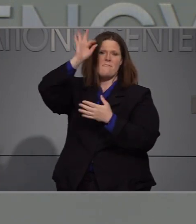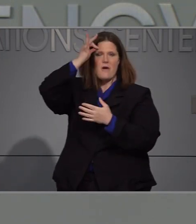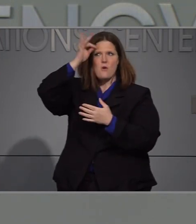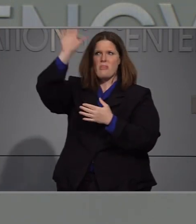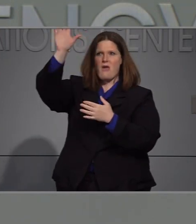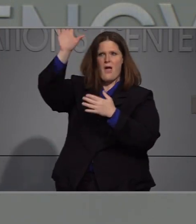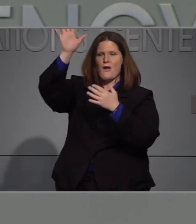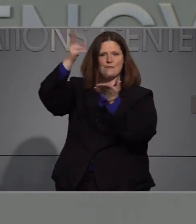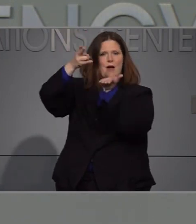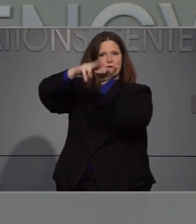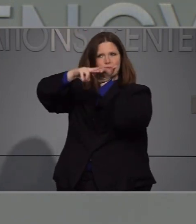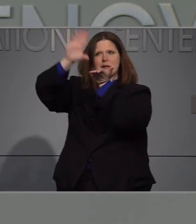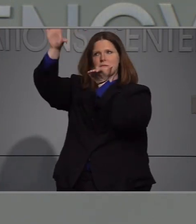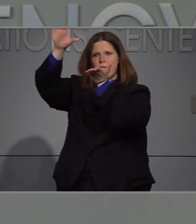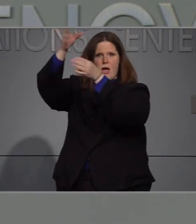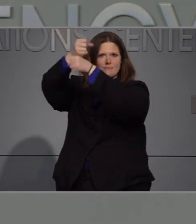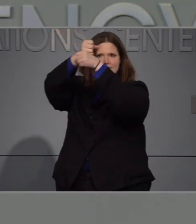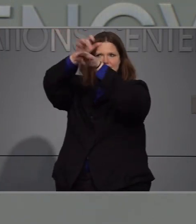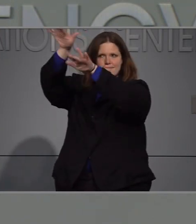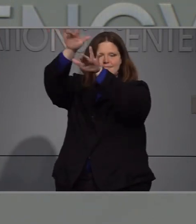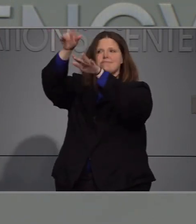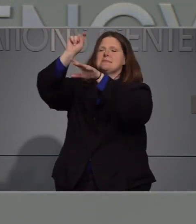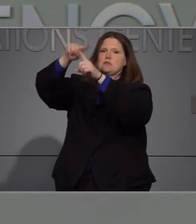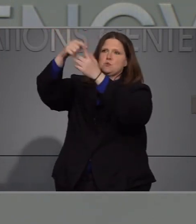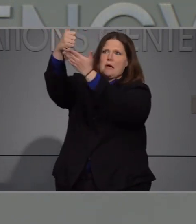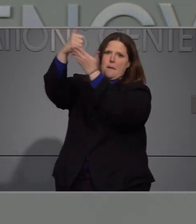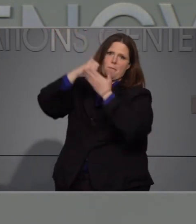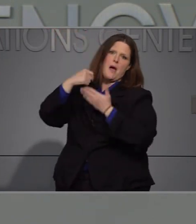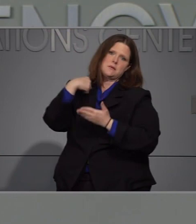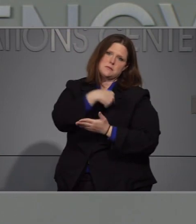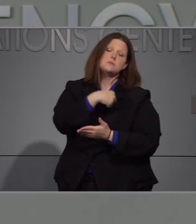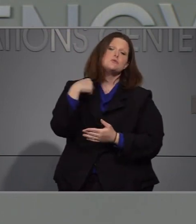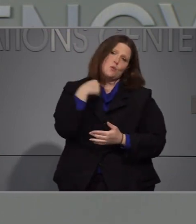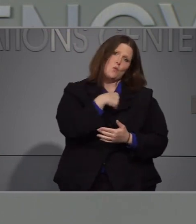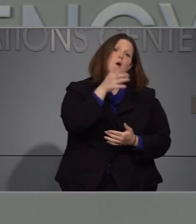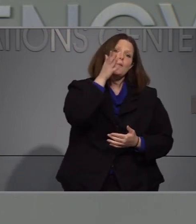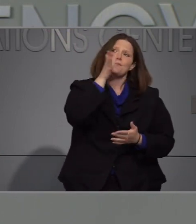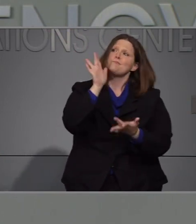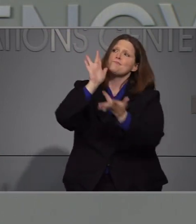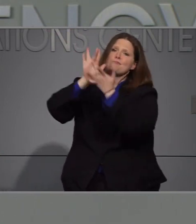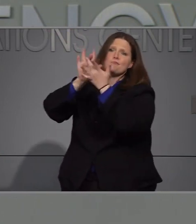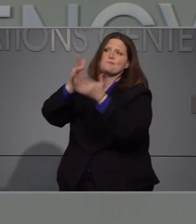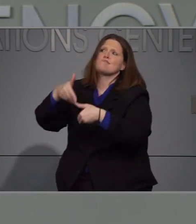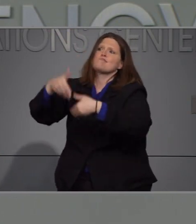ayuda de la cadena de suministro en esta así es de que nosotros estamos diciéndole